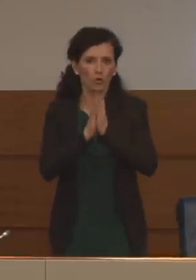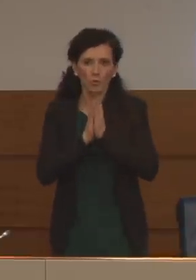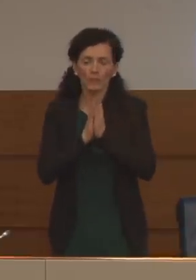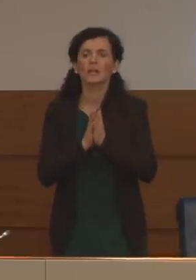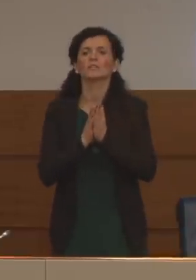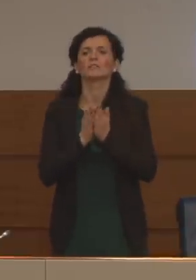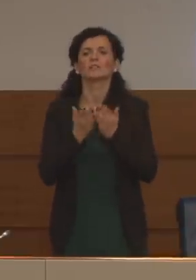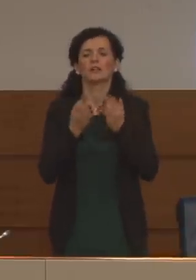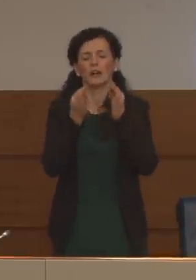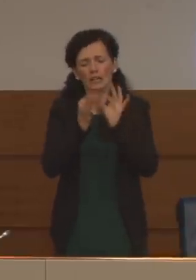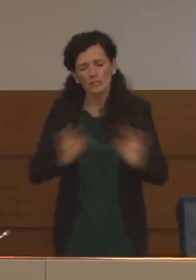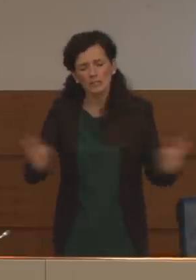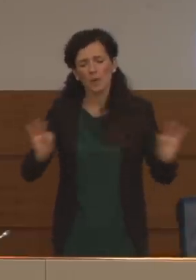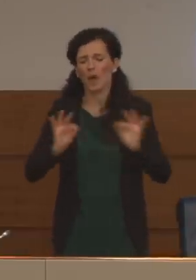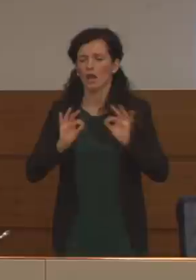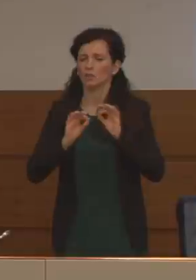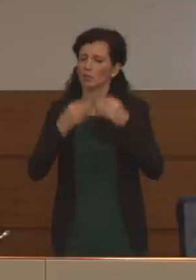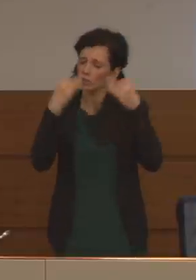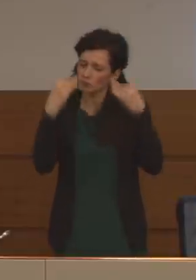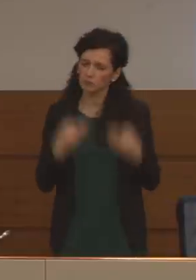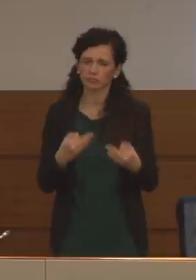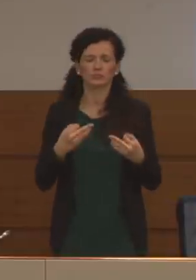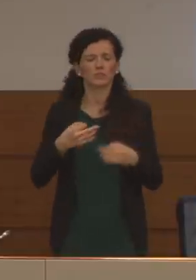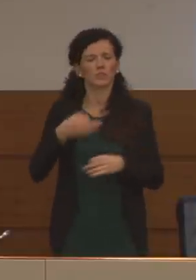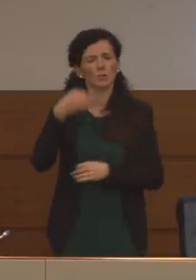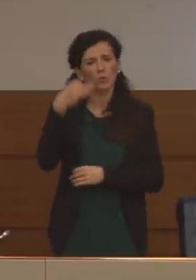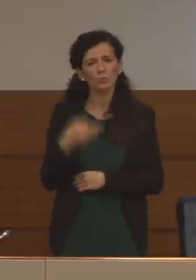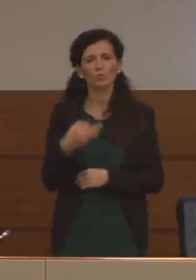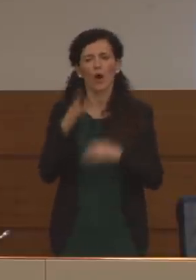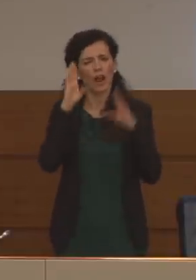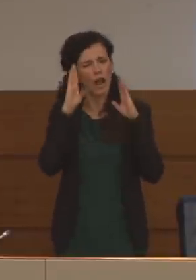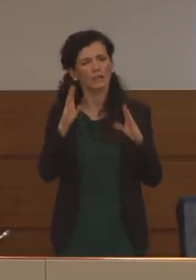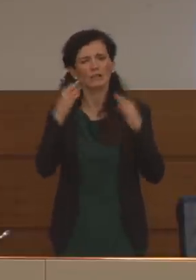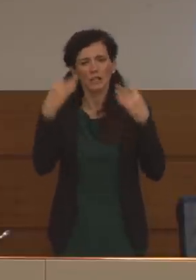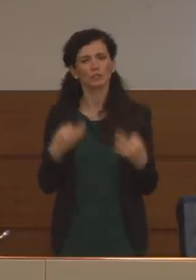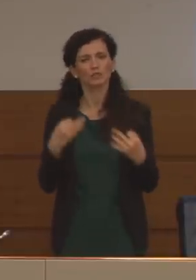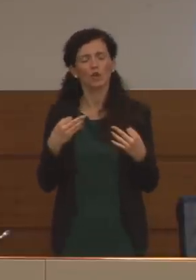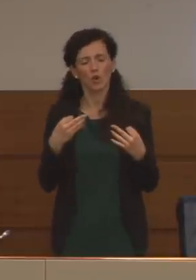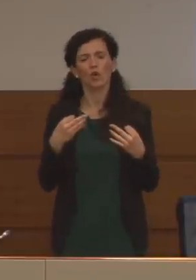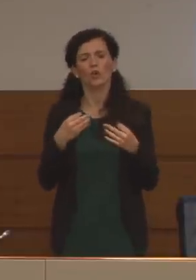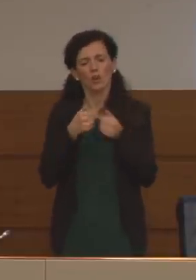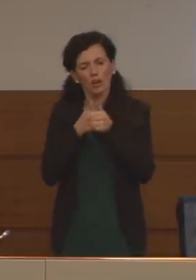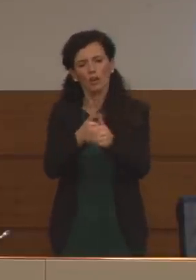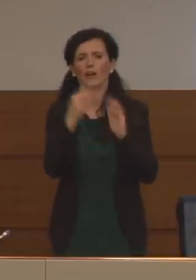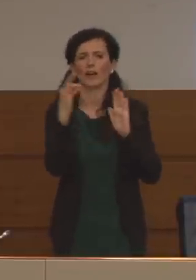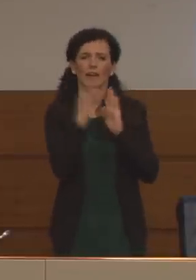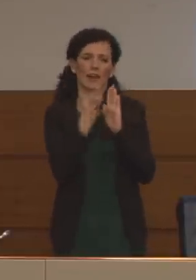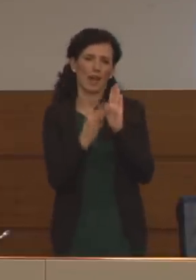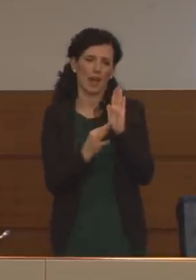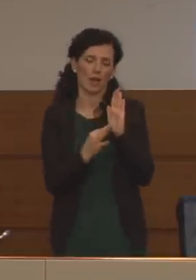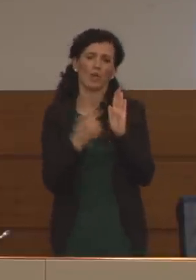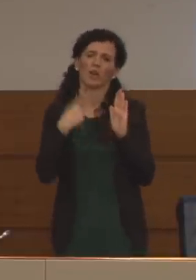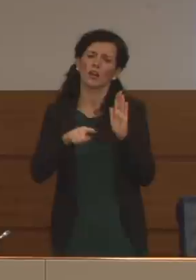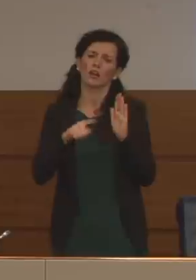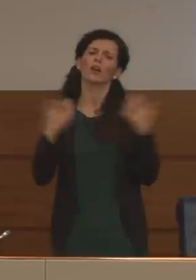rigoroso e puntuale delle raccomandazioni in essere è la miglior misura per rallentare la curva.